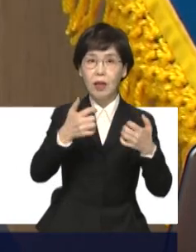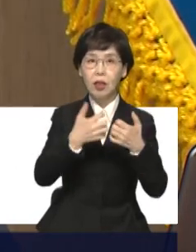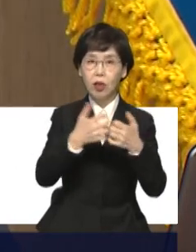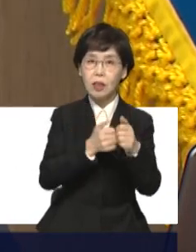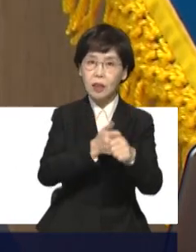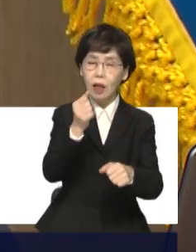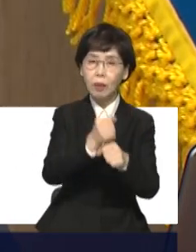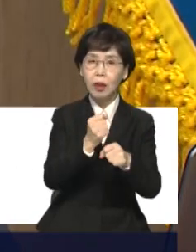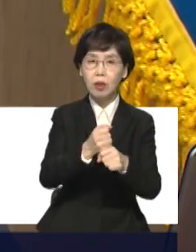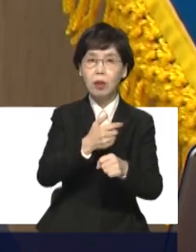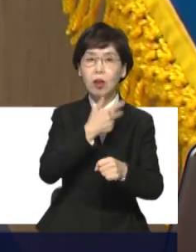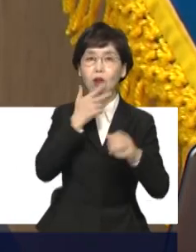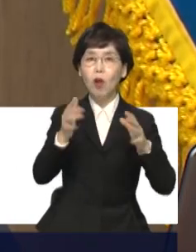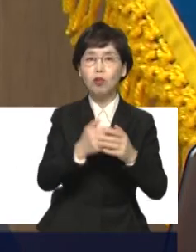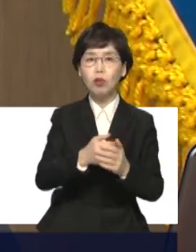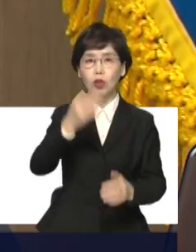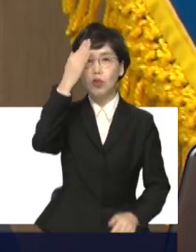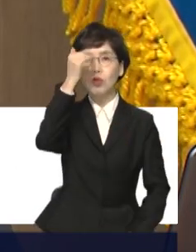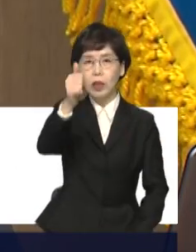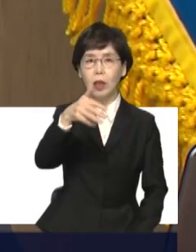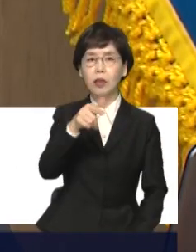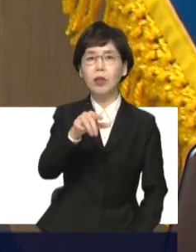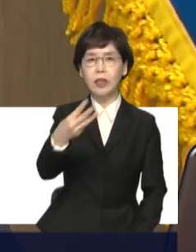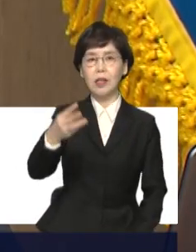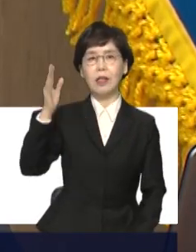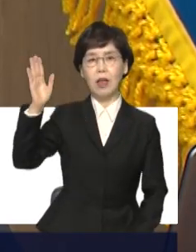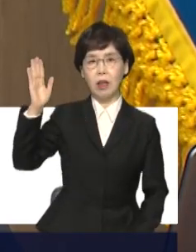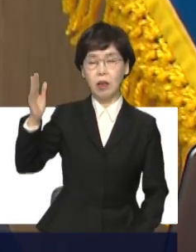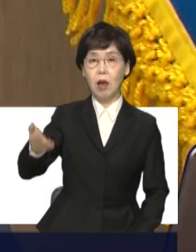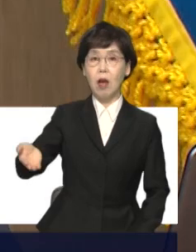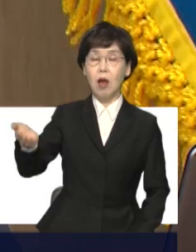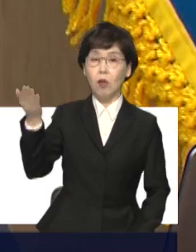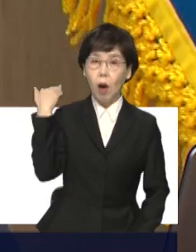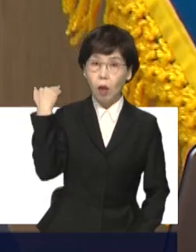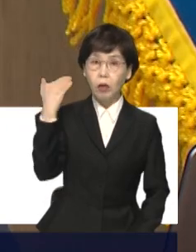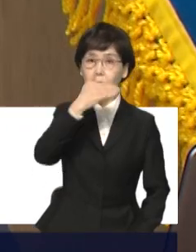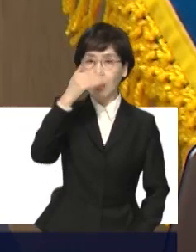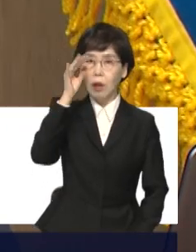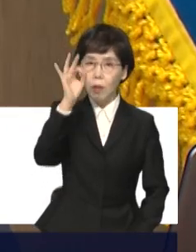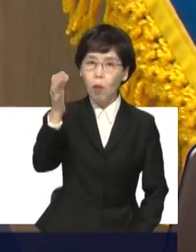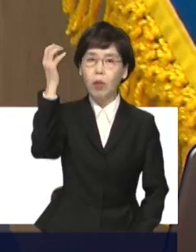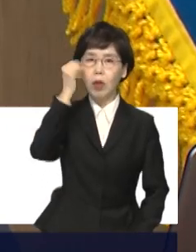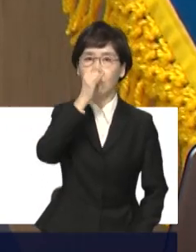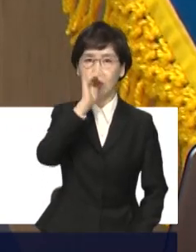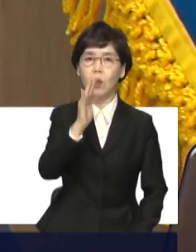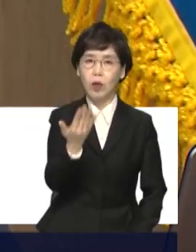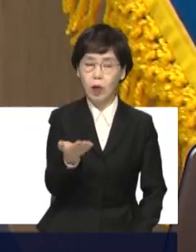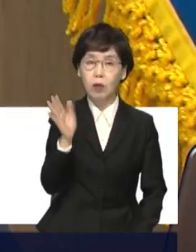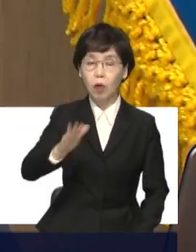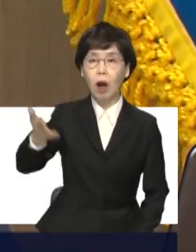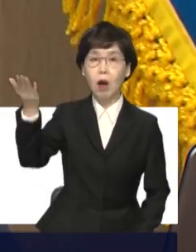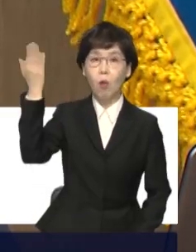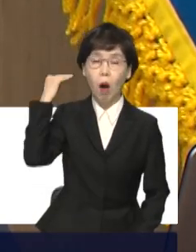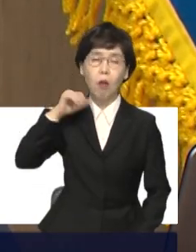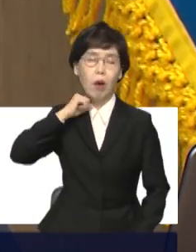수상 윈스턴 처칠의 말입니다. 과거는 즉시하고 기억해야 합니다. 그러나 과거에 발목이 잡혀서는 안 됩니다.